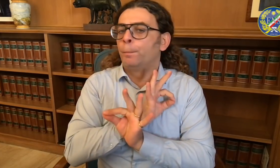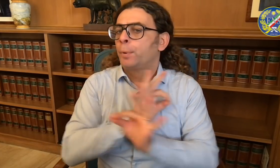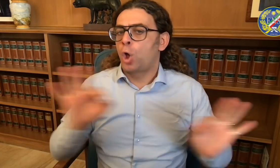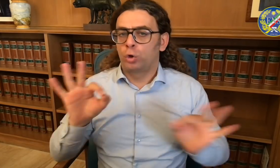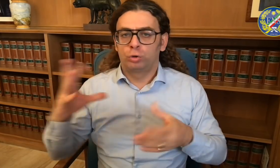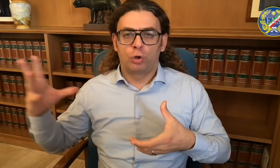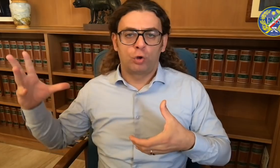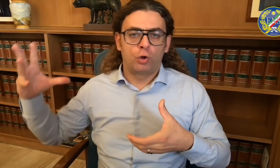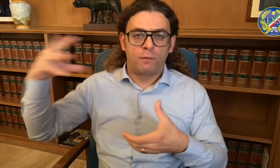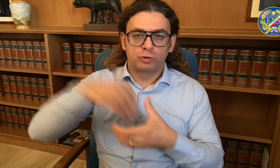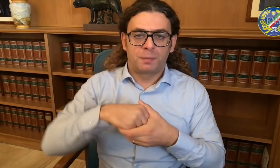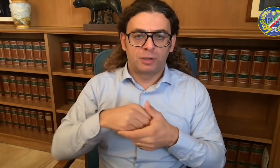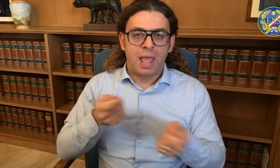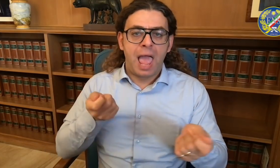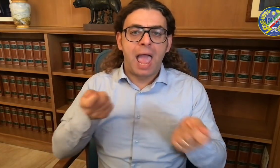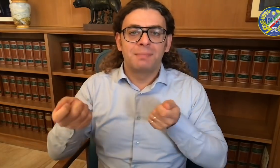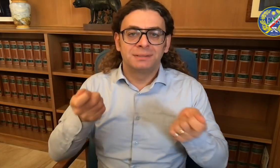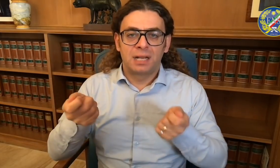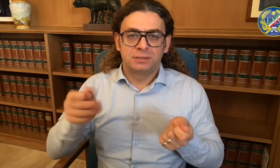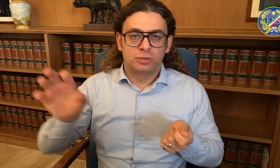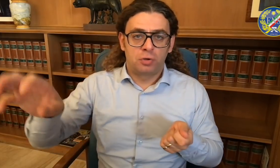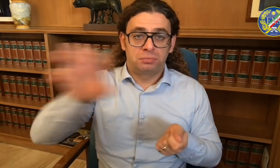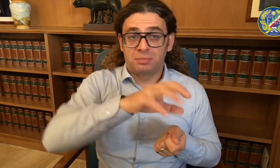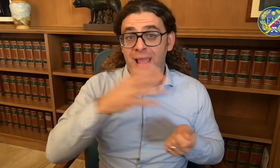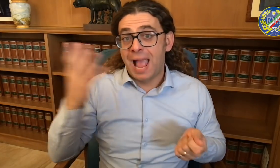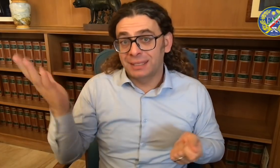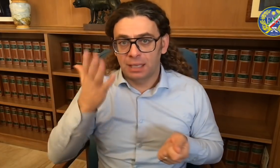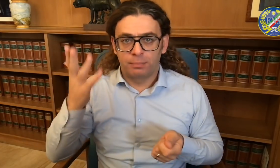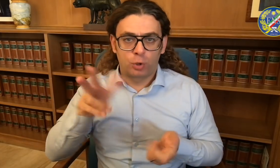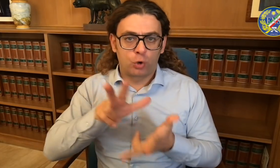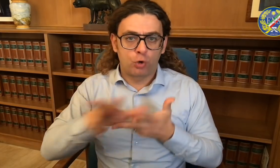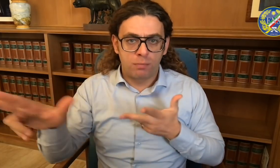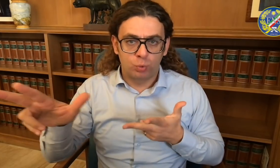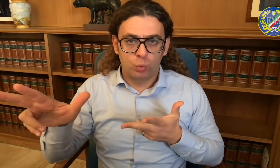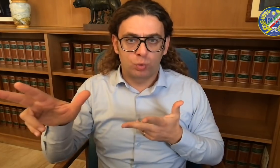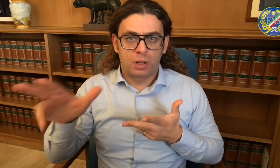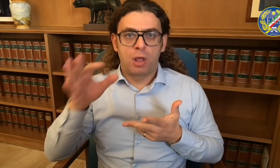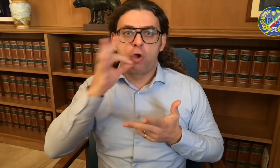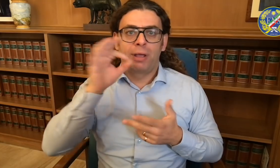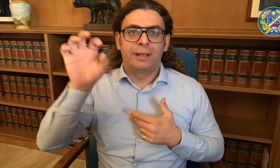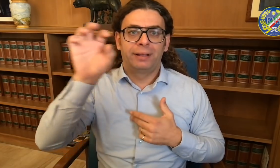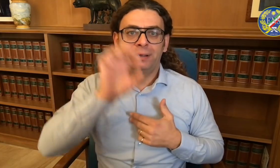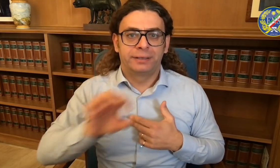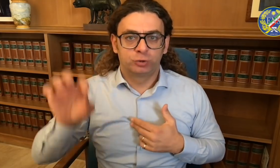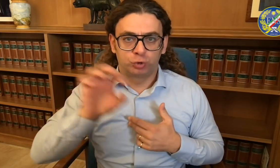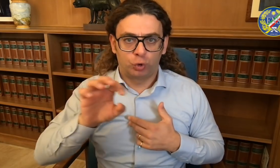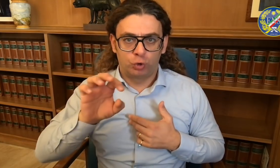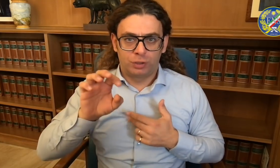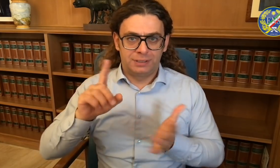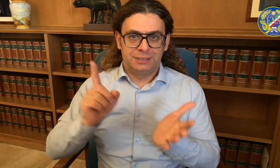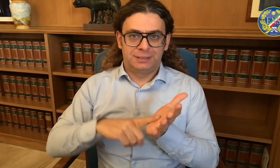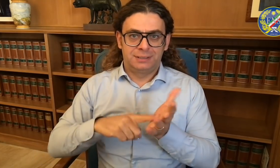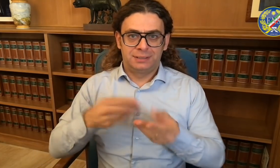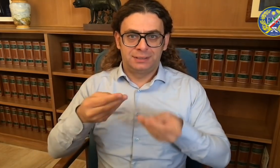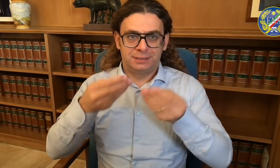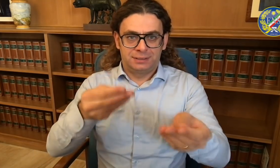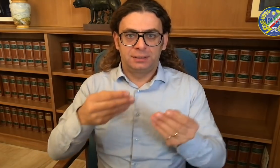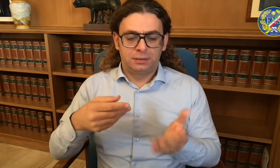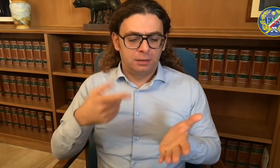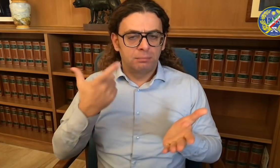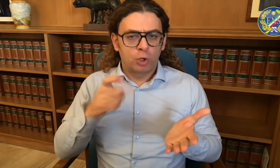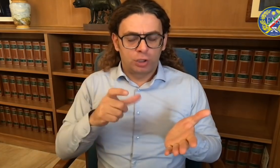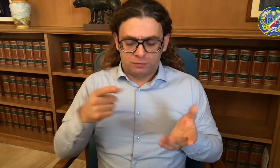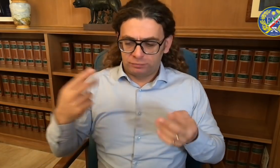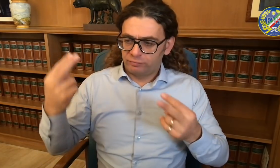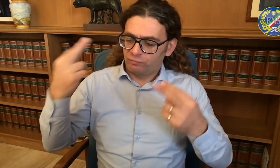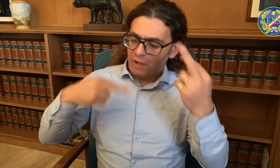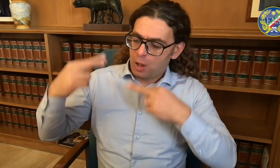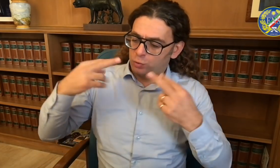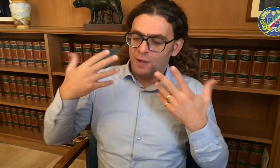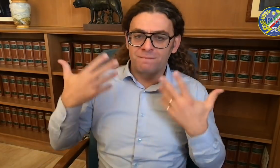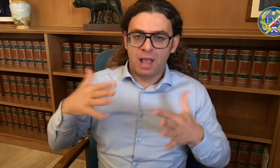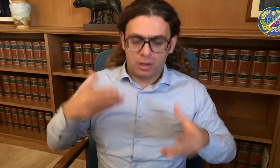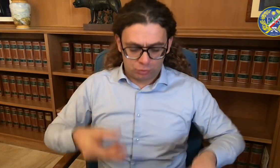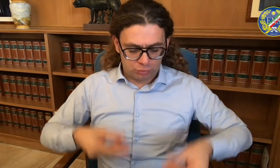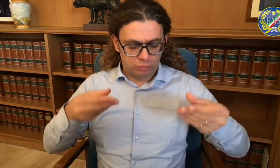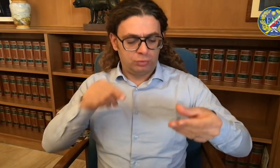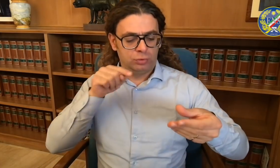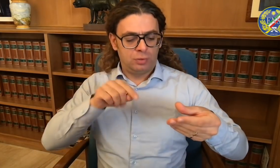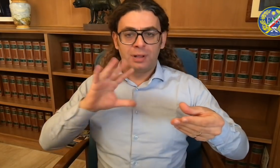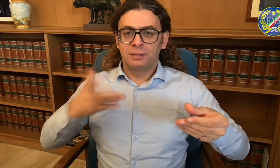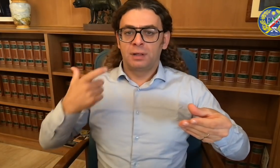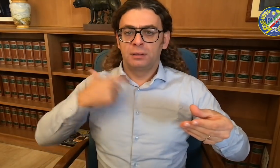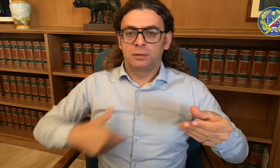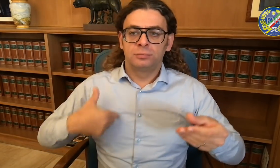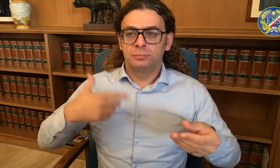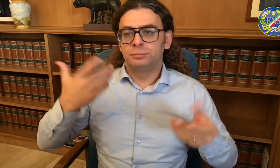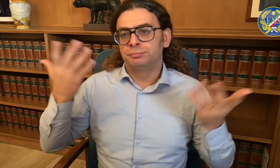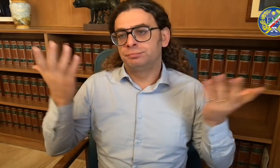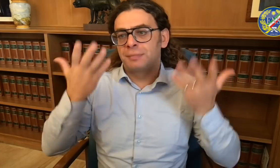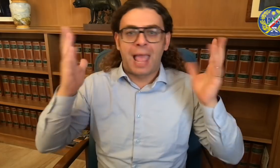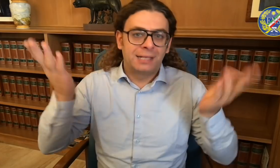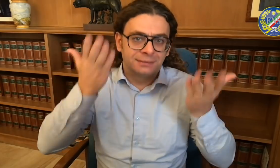quali Comuni o Regioni, a garanzia del rispetto dei servizi a cui i disabili hanno diritto dopo aver ricevuto l'accertamento.